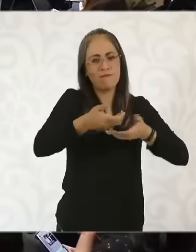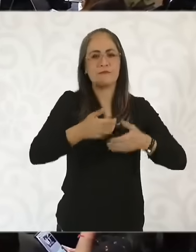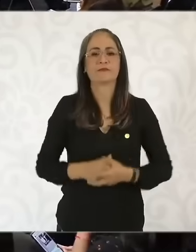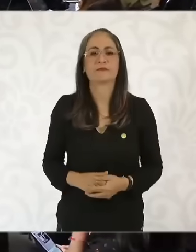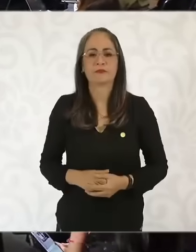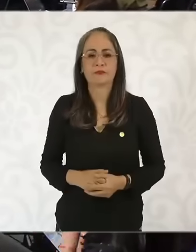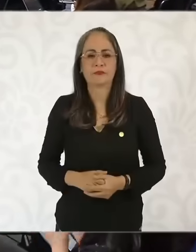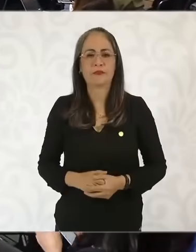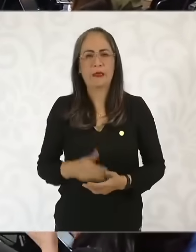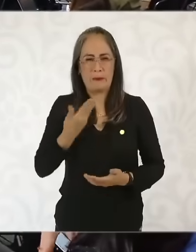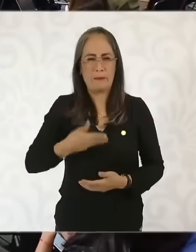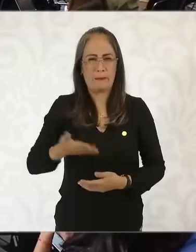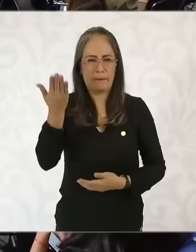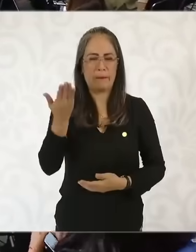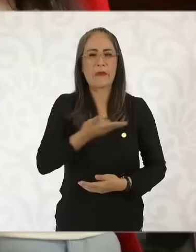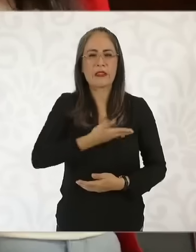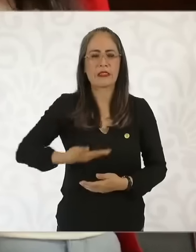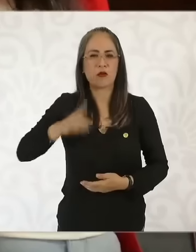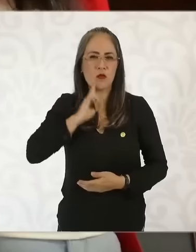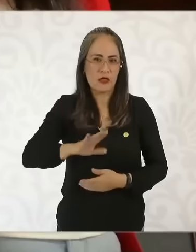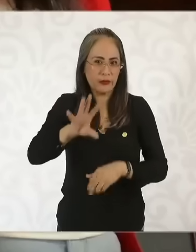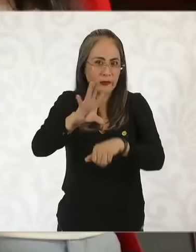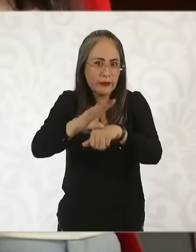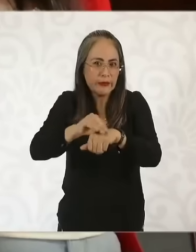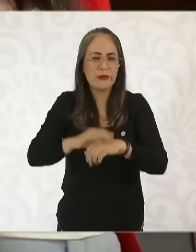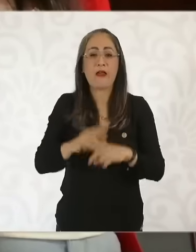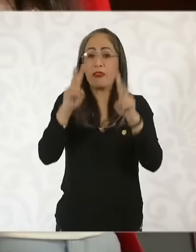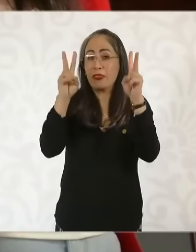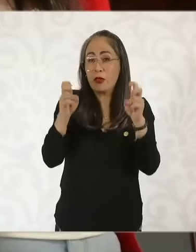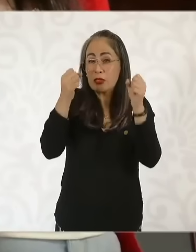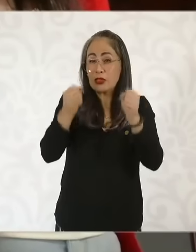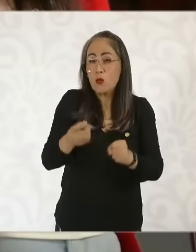finalmente, si me permite, tema de seguridad. Se tocó algo con el presidente Trump, lo que tiene